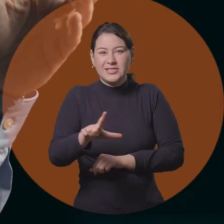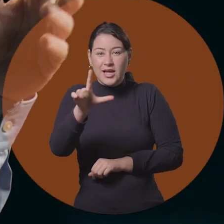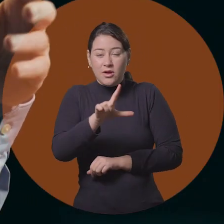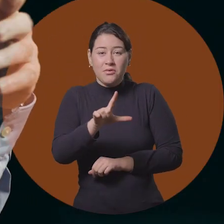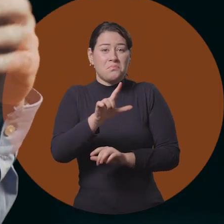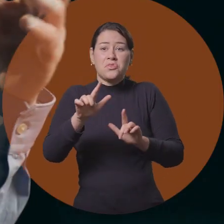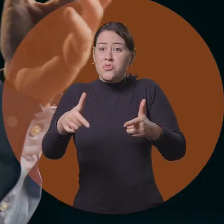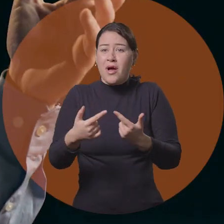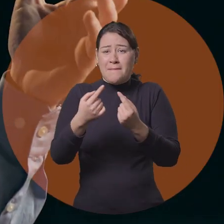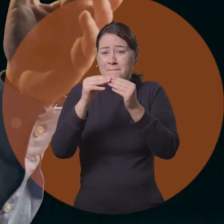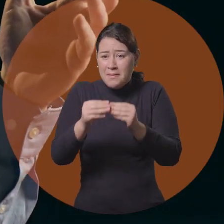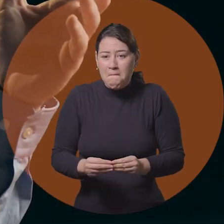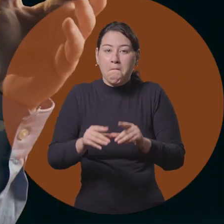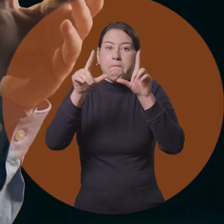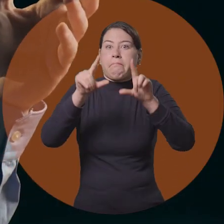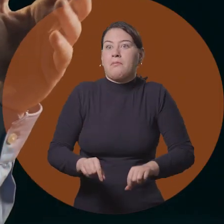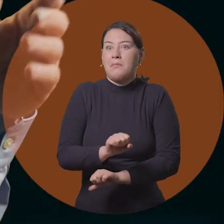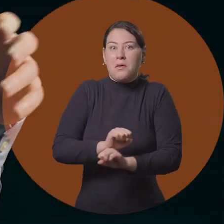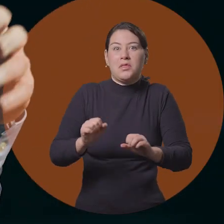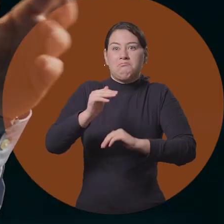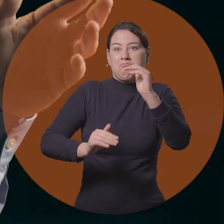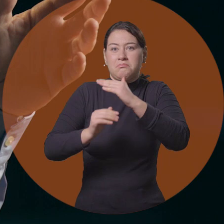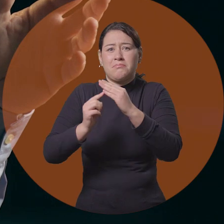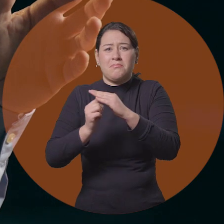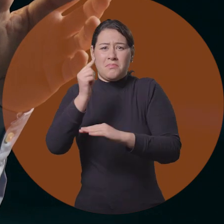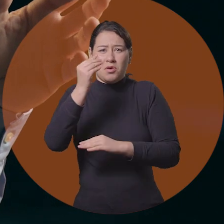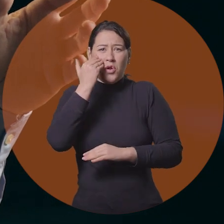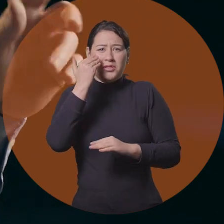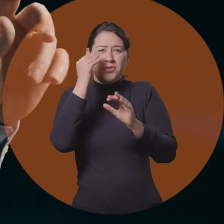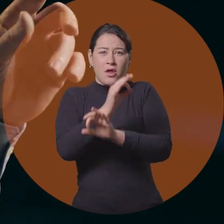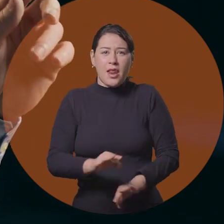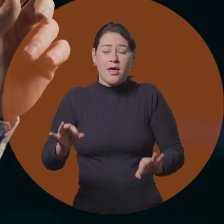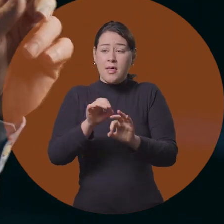No tenía ninguna matemática para poder hacerlo, no tenía ningún conocimiento para poder hacerlo, pero él no me dijo que no.